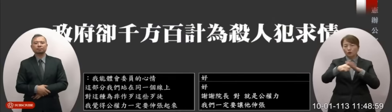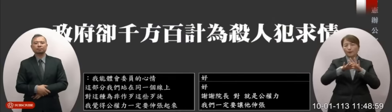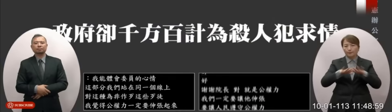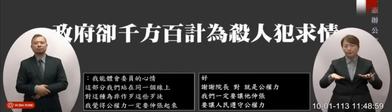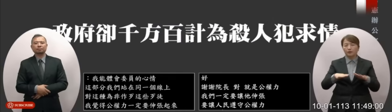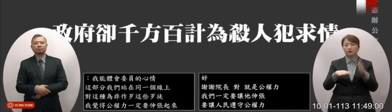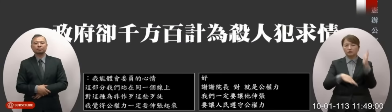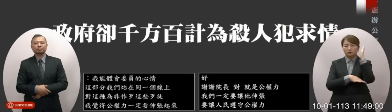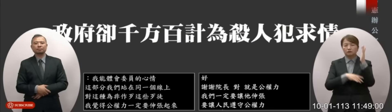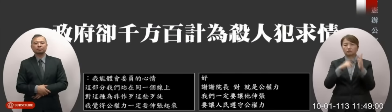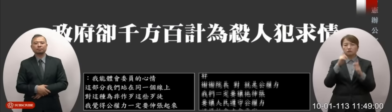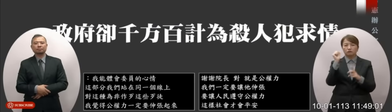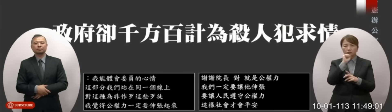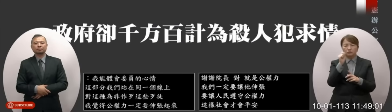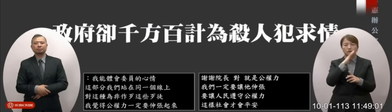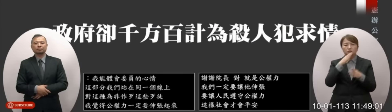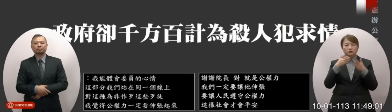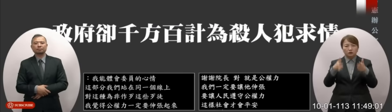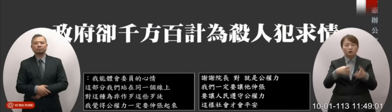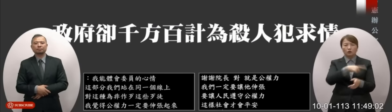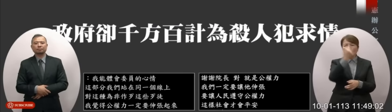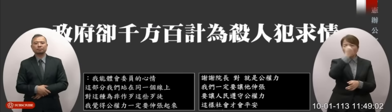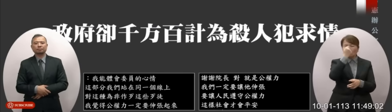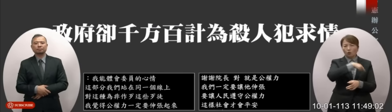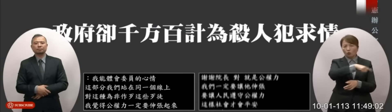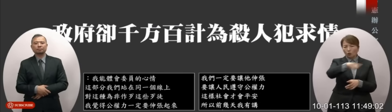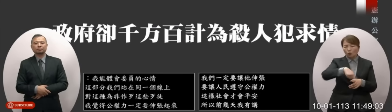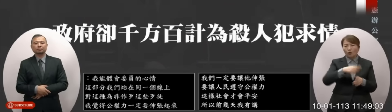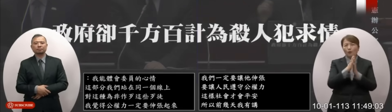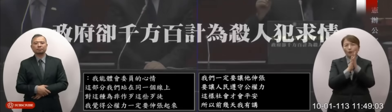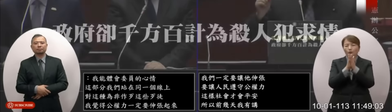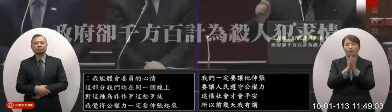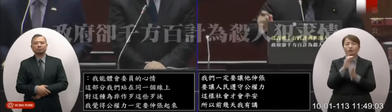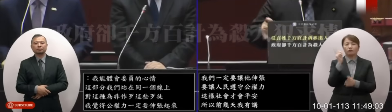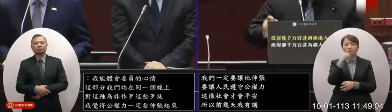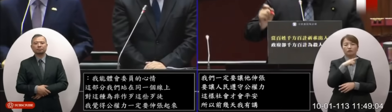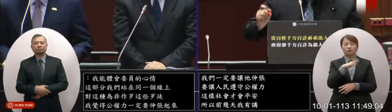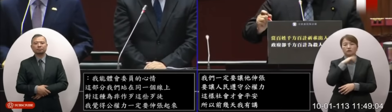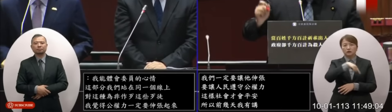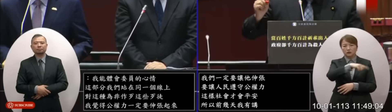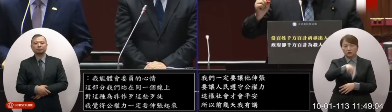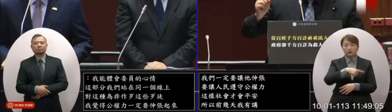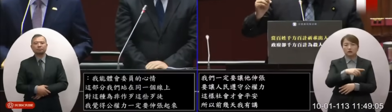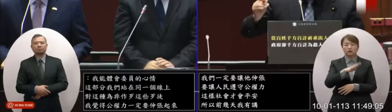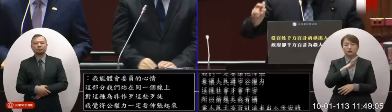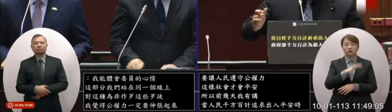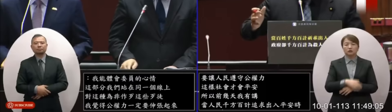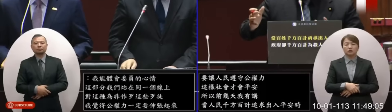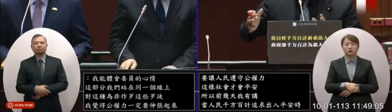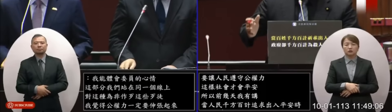不能千方百計的為這些犯罪行為人 去求情這些人他甚至是我們每